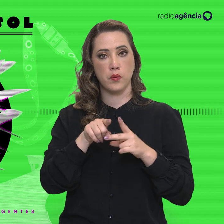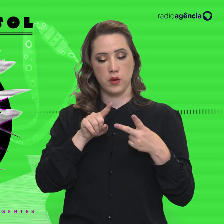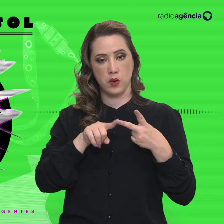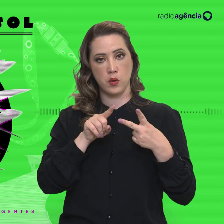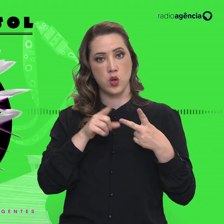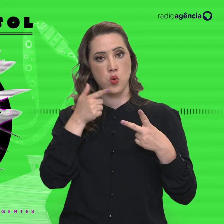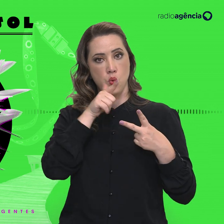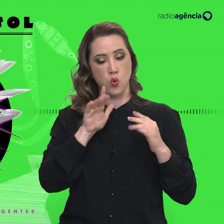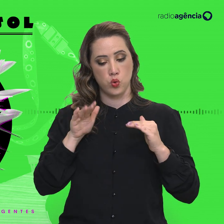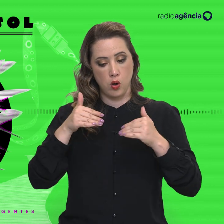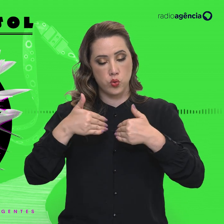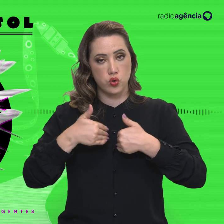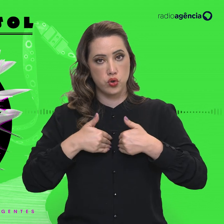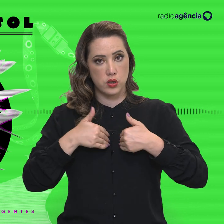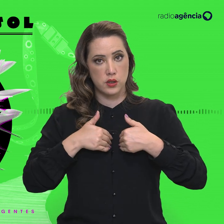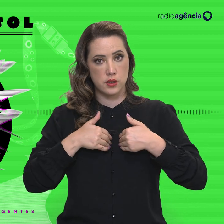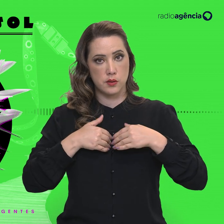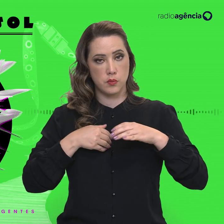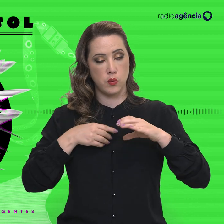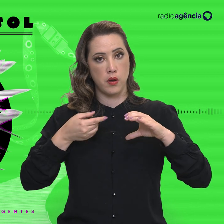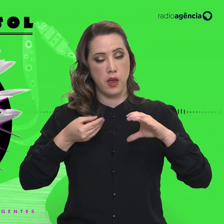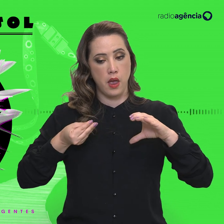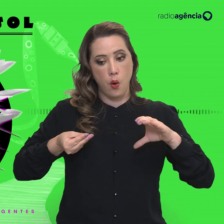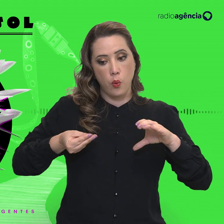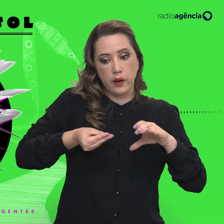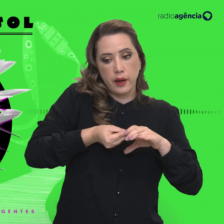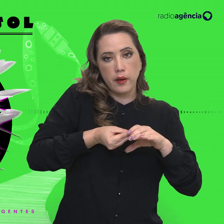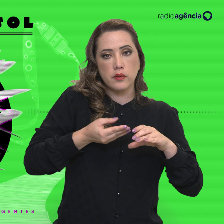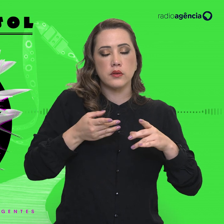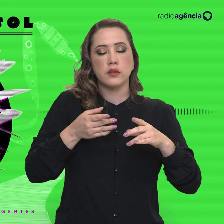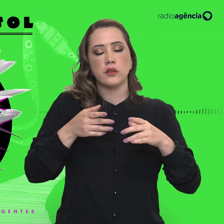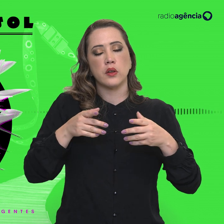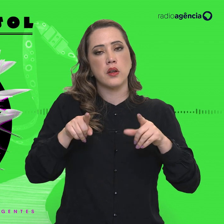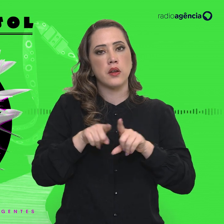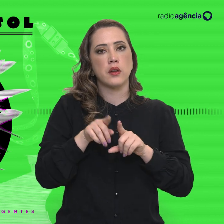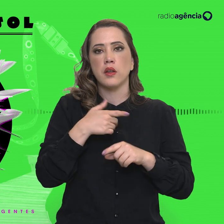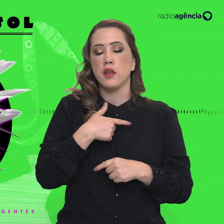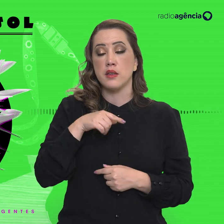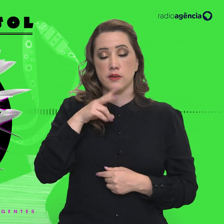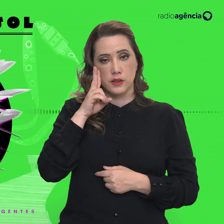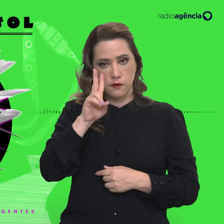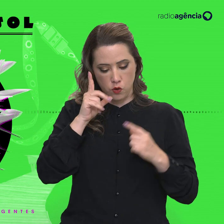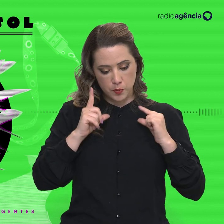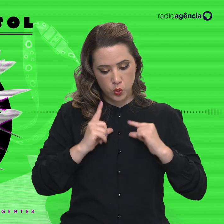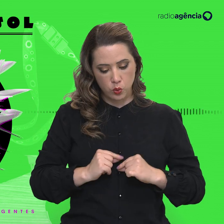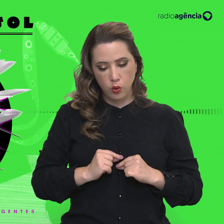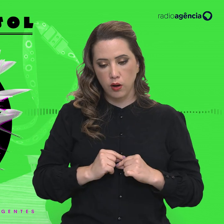Se vocês virem isso, não se dirijam a pessoa que está ao lado de quem está com colar.